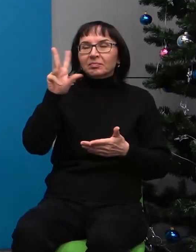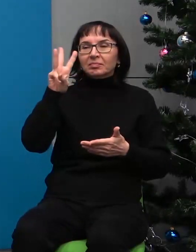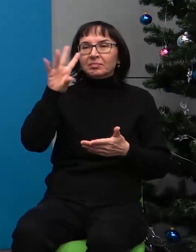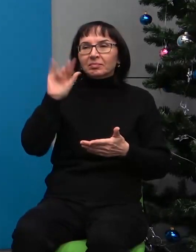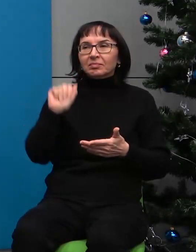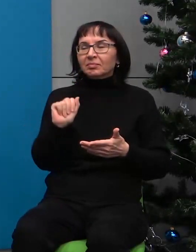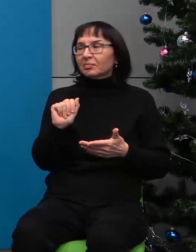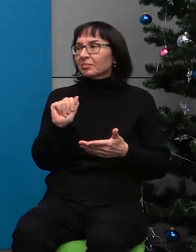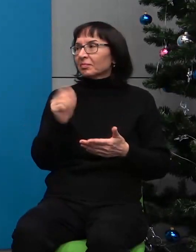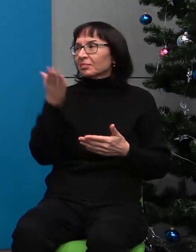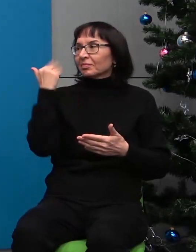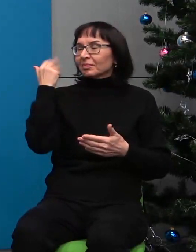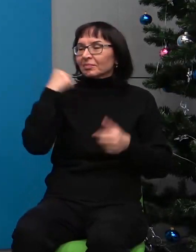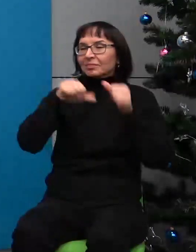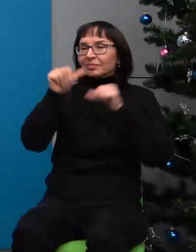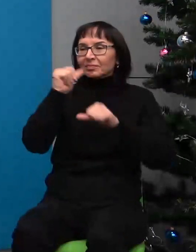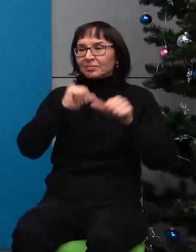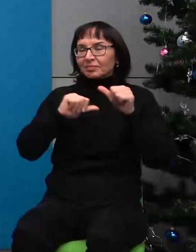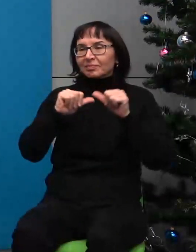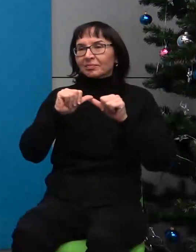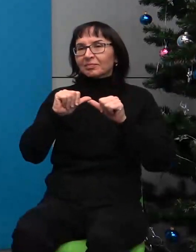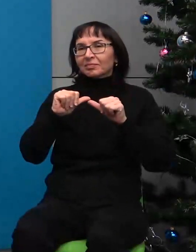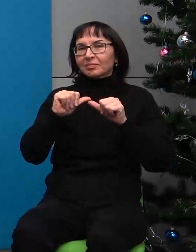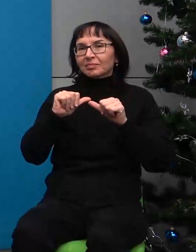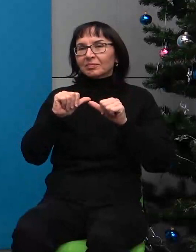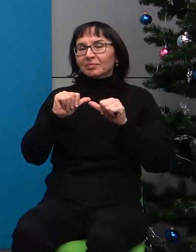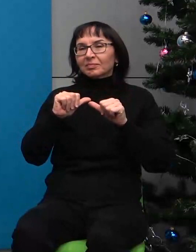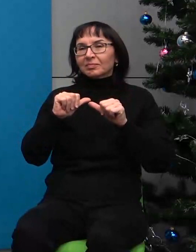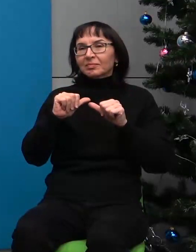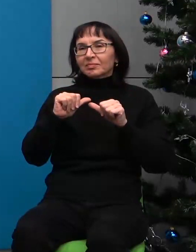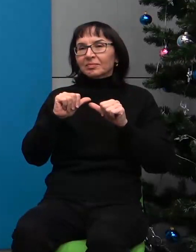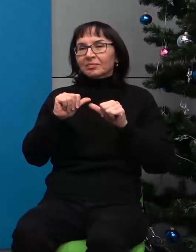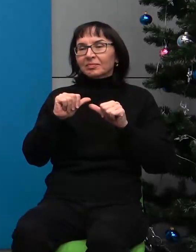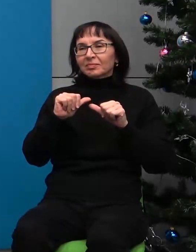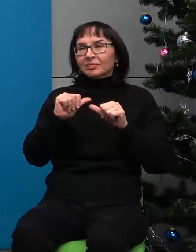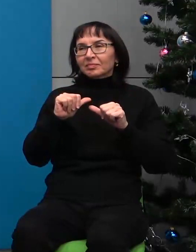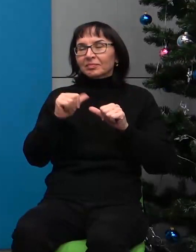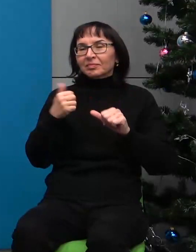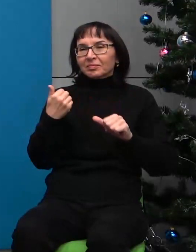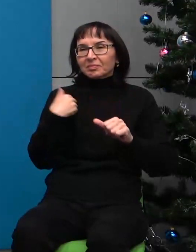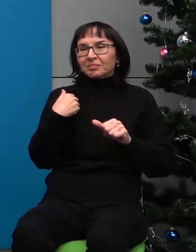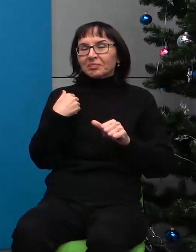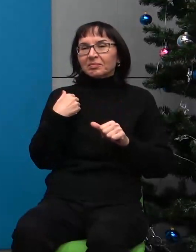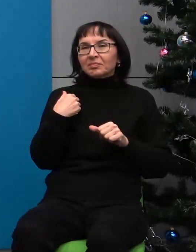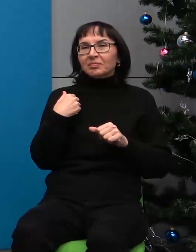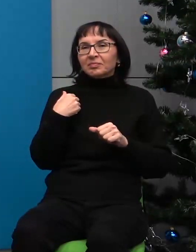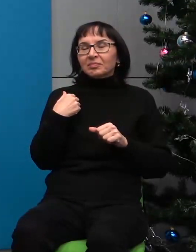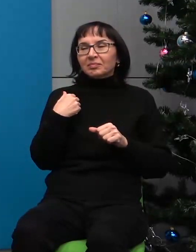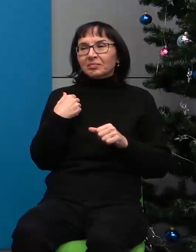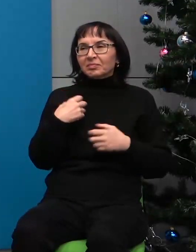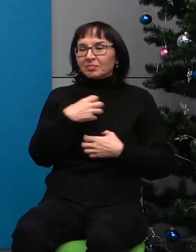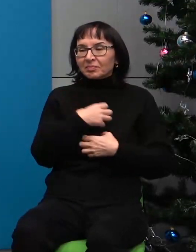Tak, ale jadą najpyszniejsze eklery pistacjowe w życiu i też było śmieszne to, że na spotkanie w ambasadzie polskiej